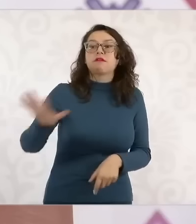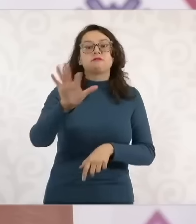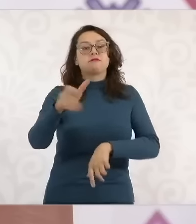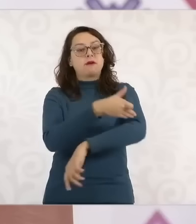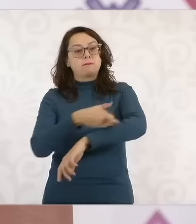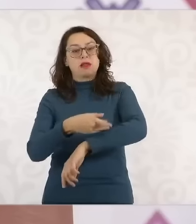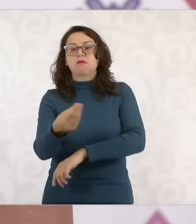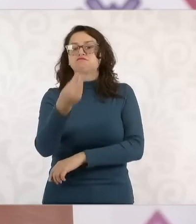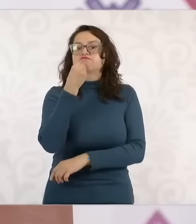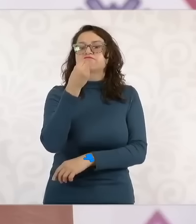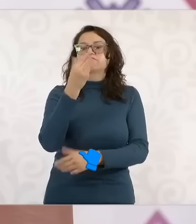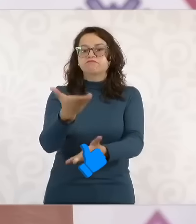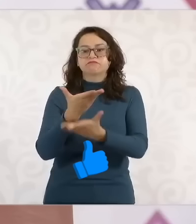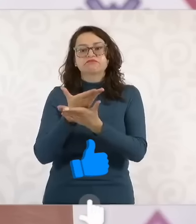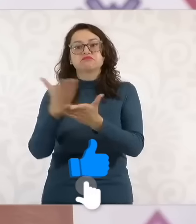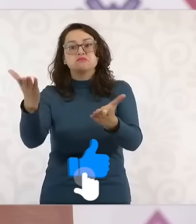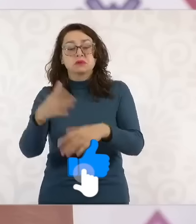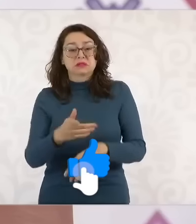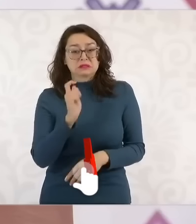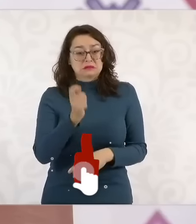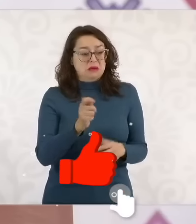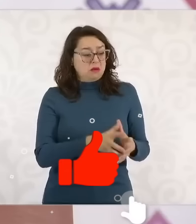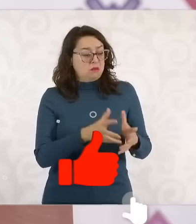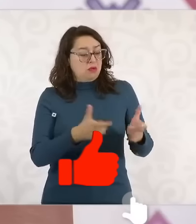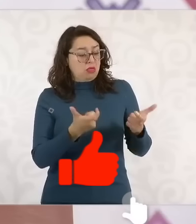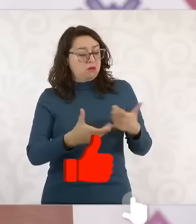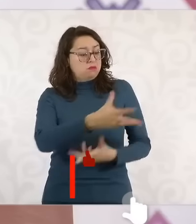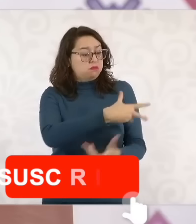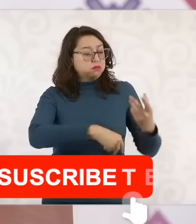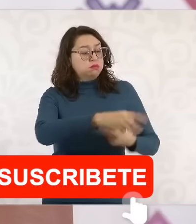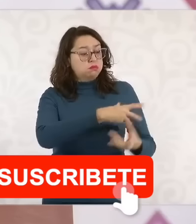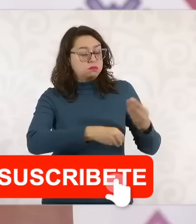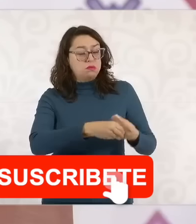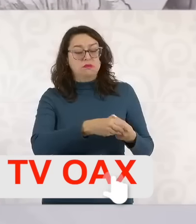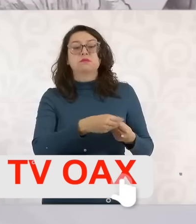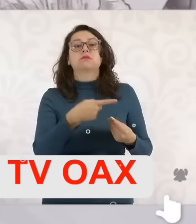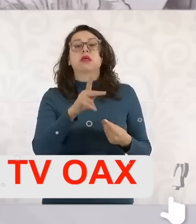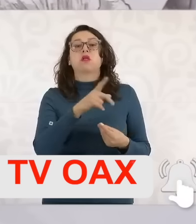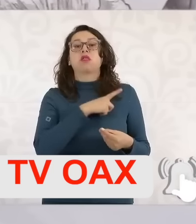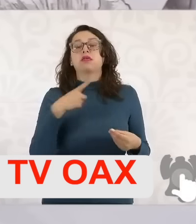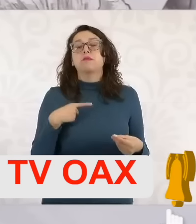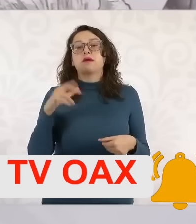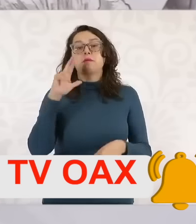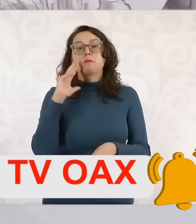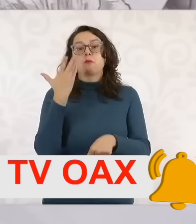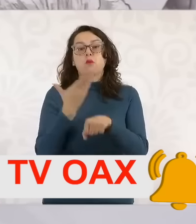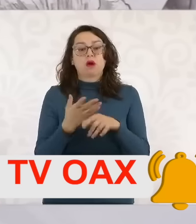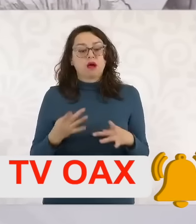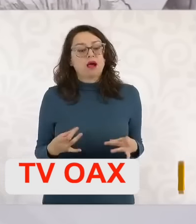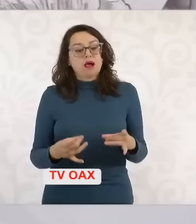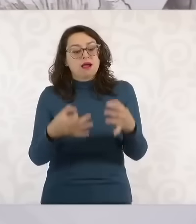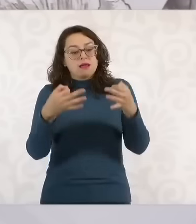crecer no es solo producir más, sino hacerlo con responsabilidad, calidad y visión de largo plazo.